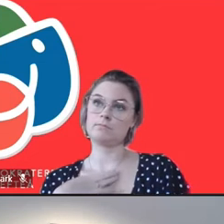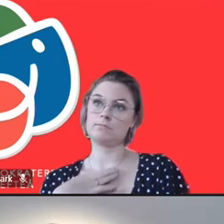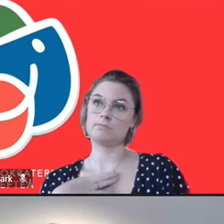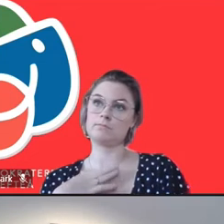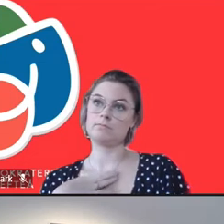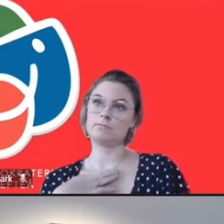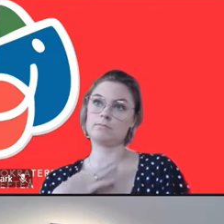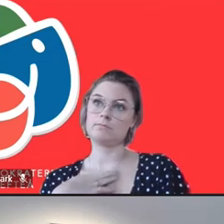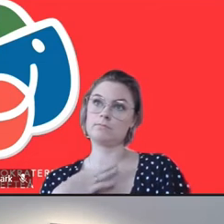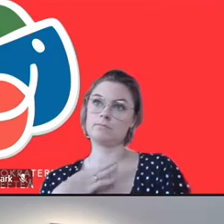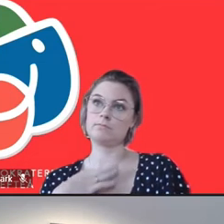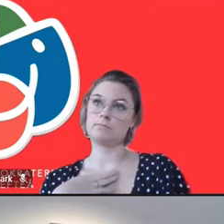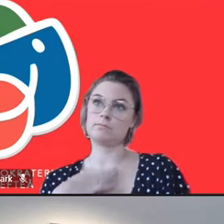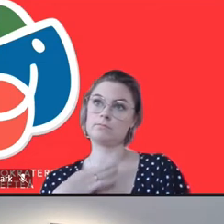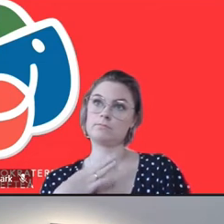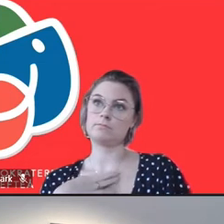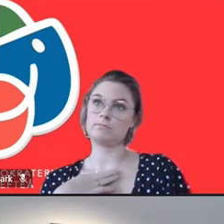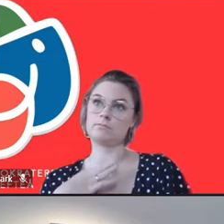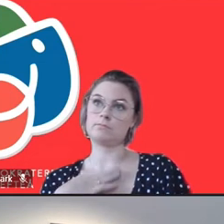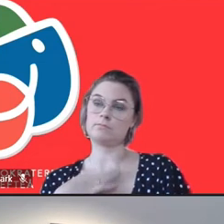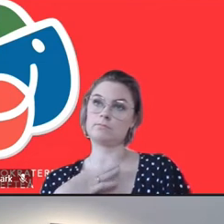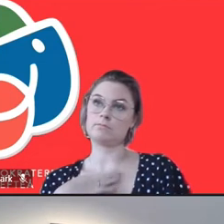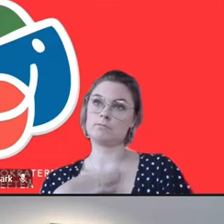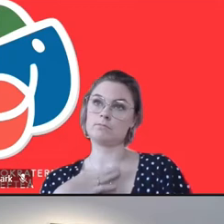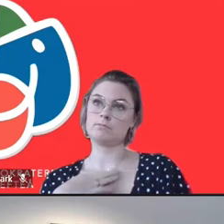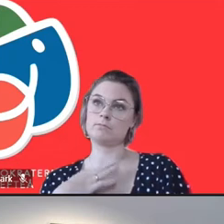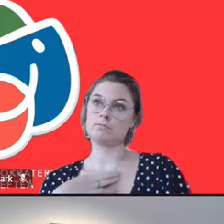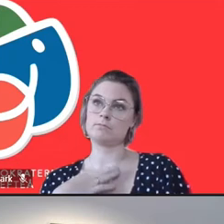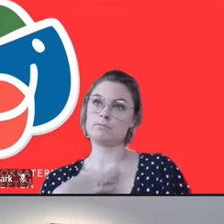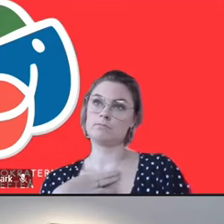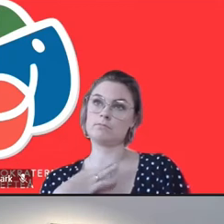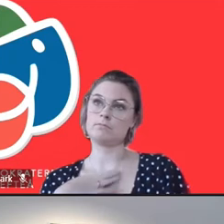Södra vill få komma ut på väg till bifalla kommunstyrelsens förslag Ja ja